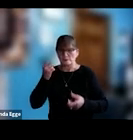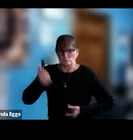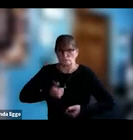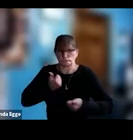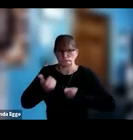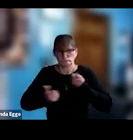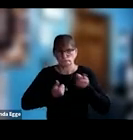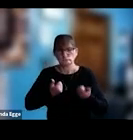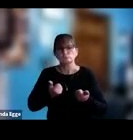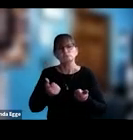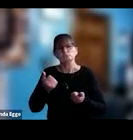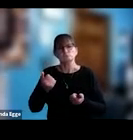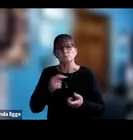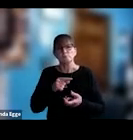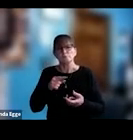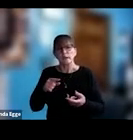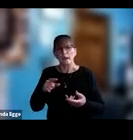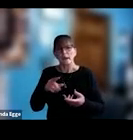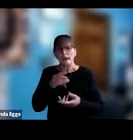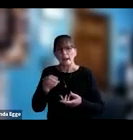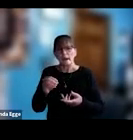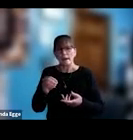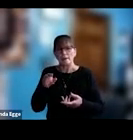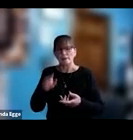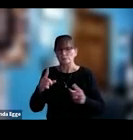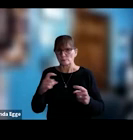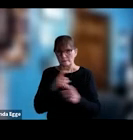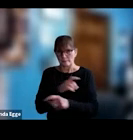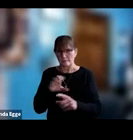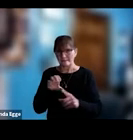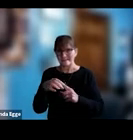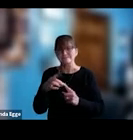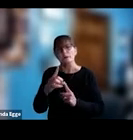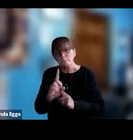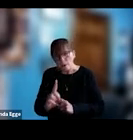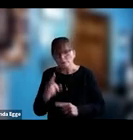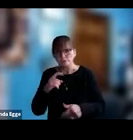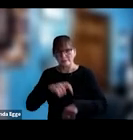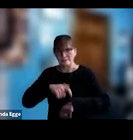Así que este fue un caso muy complicado, pero ella tuvo periodos de sobriedad